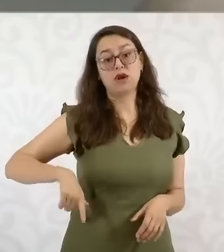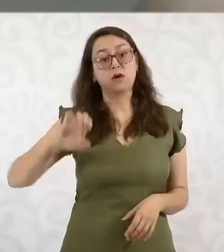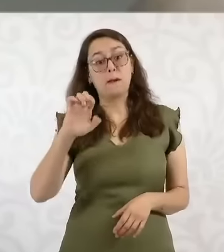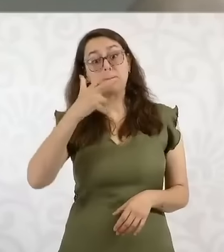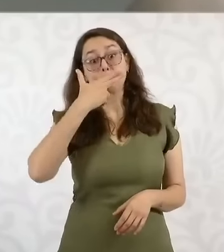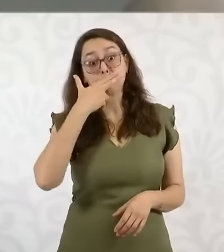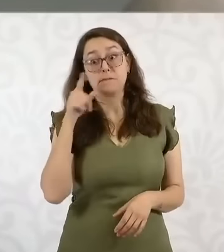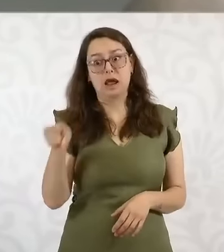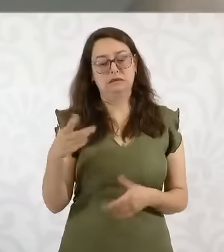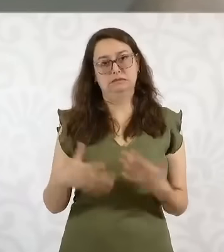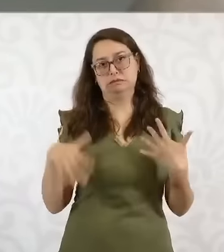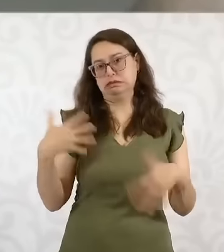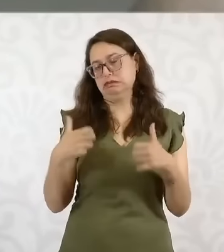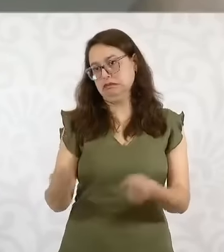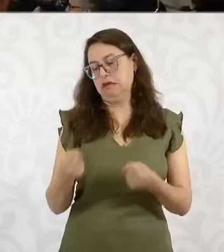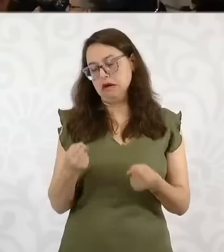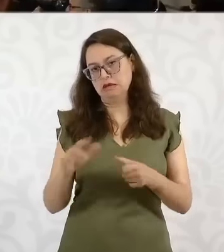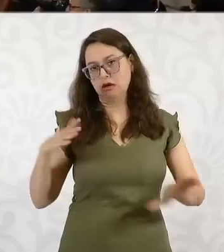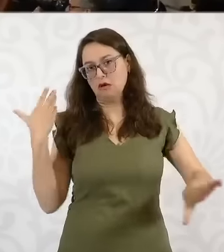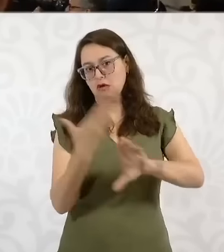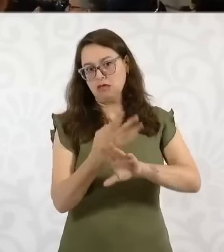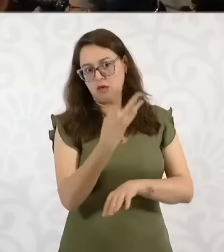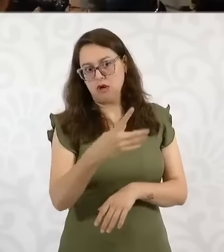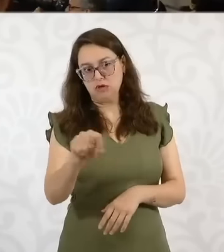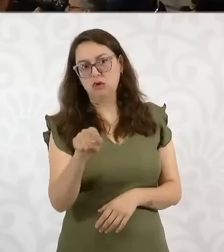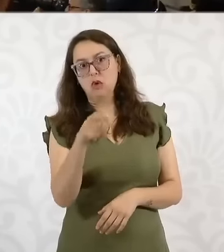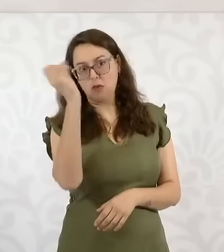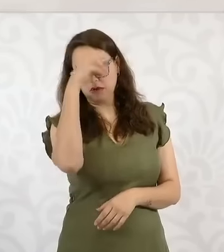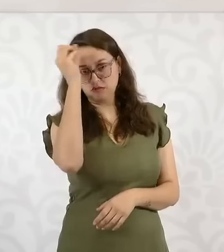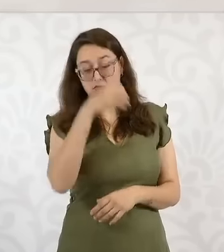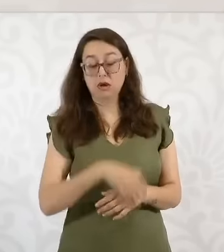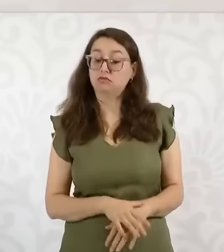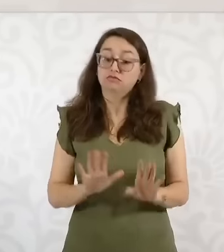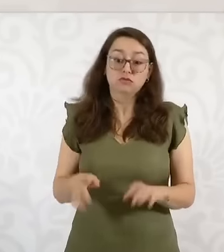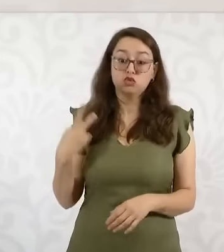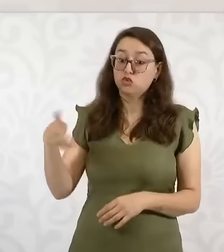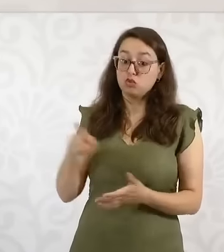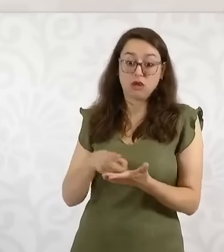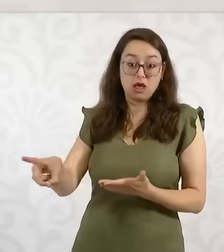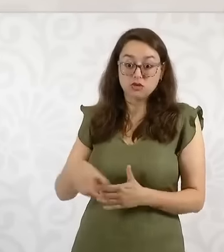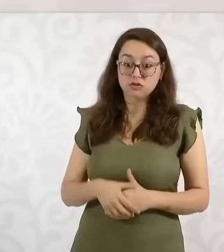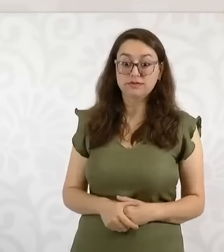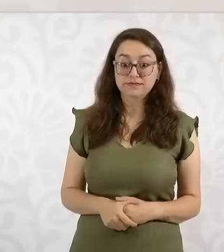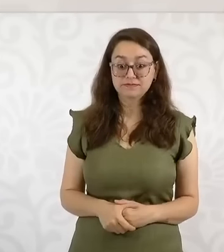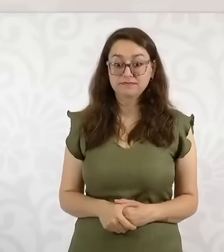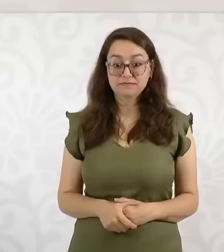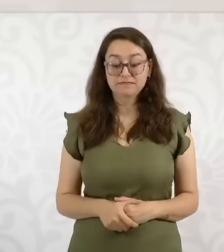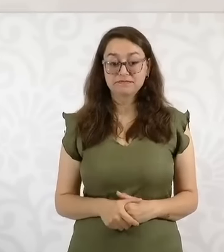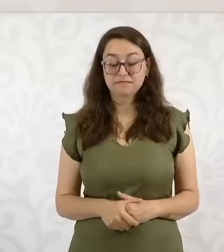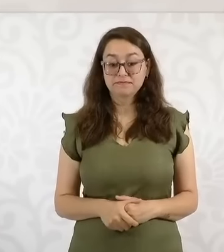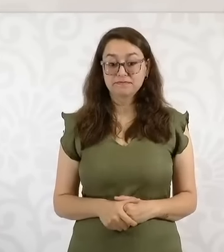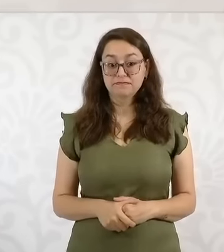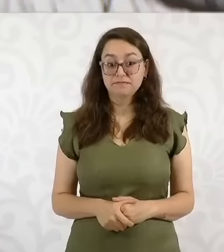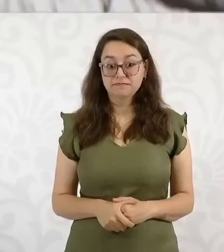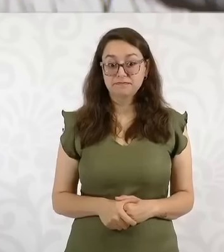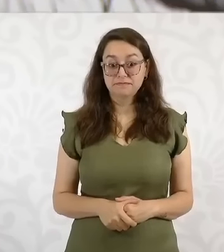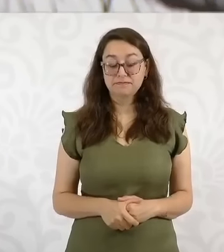pasada. ¿Cuál sería su opinión? Bueno, pues tiene derecho a ser candidato de un partido.